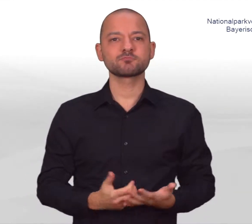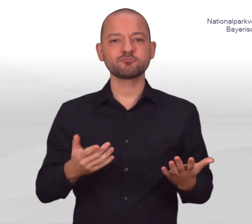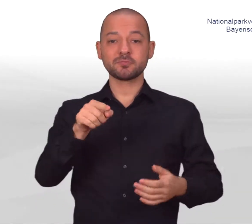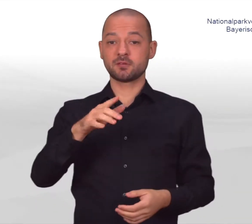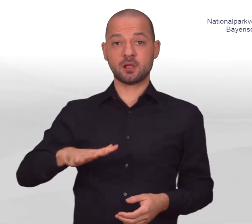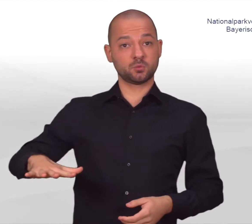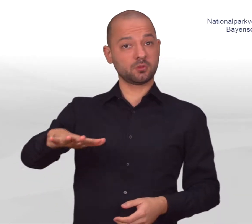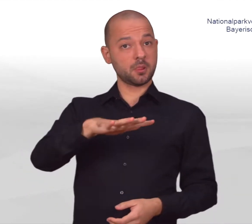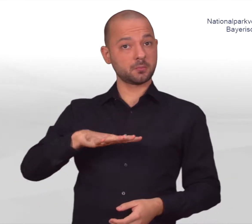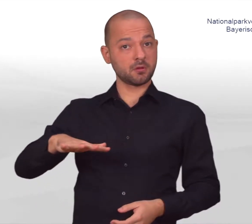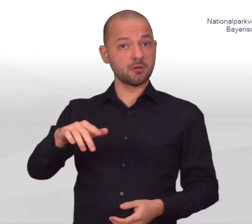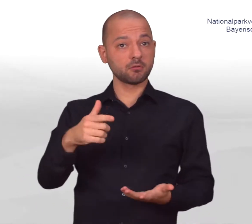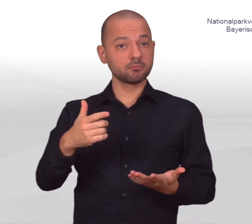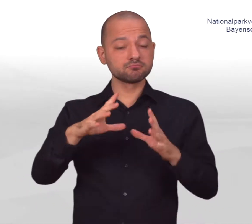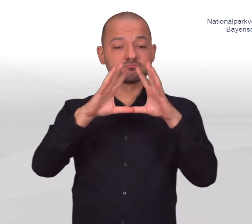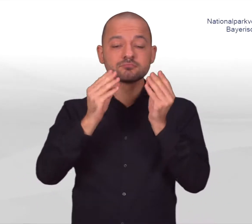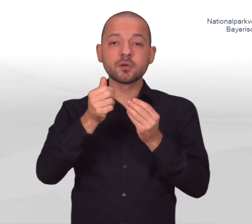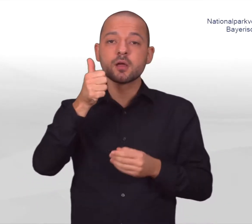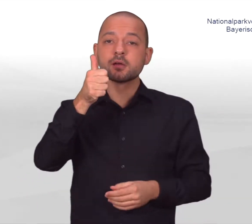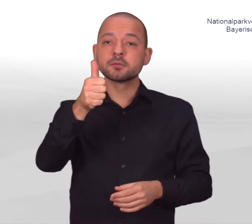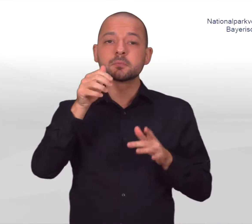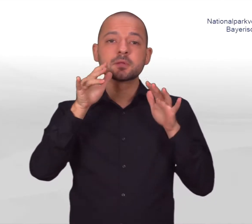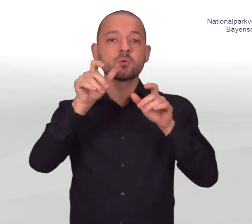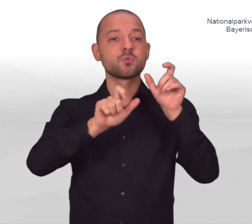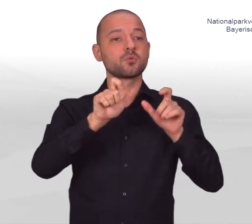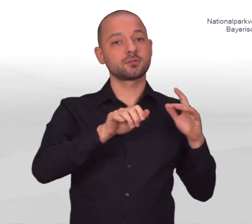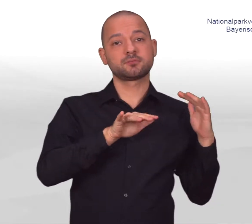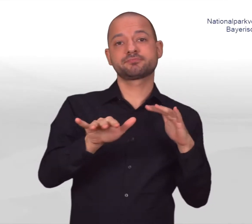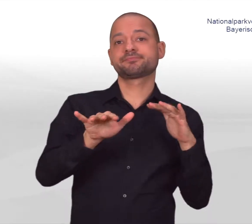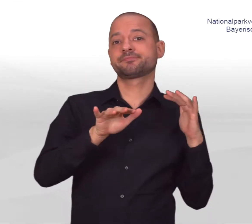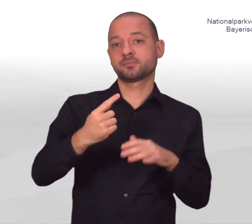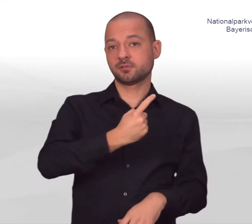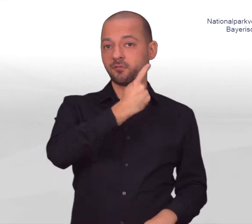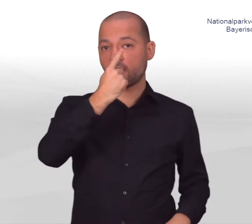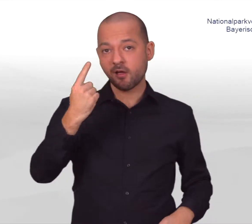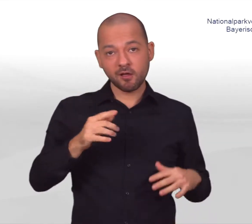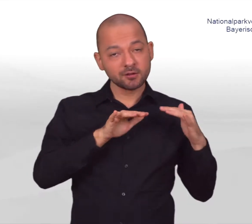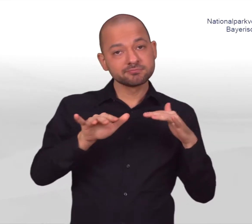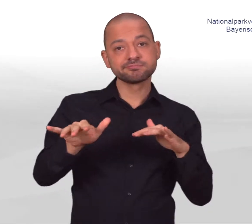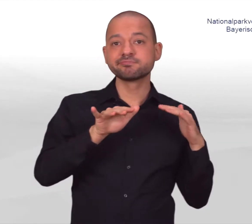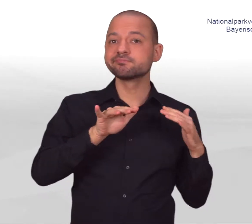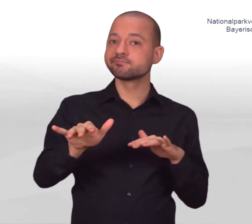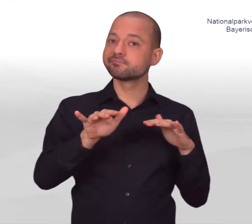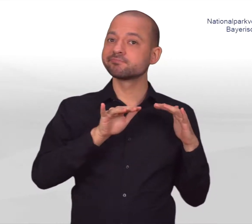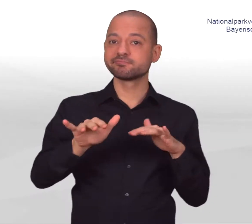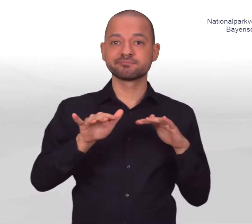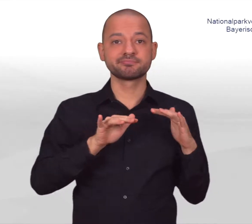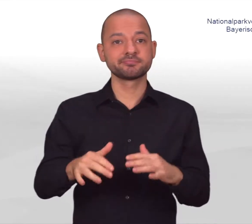Der Nationalpark hat ca. 1 Million Besucher im Jahr.